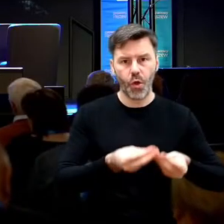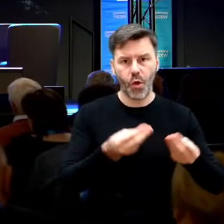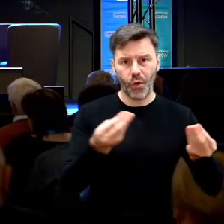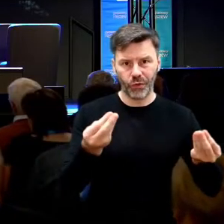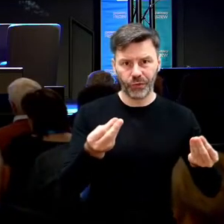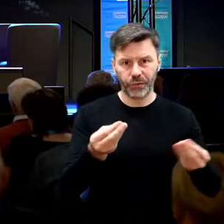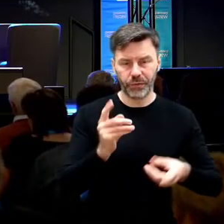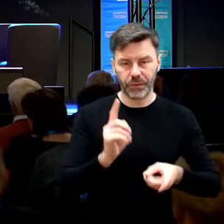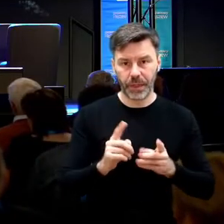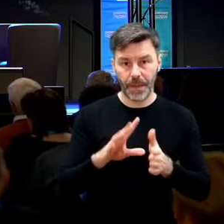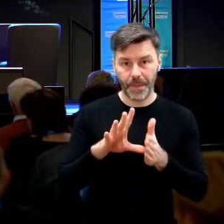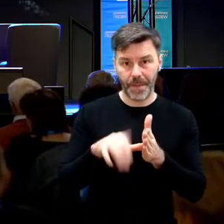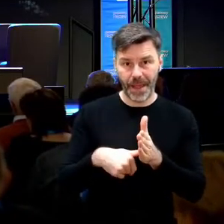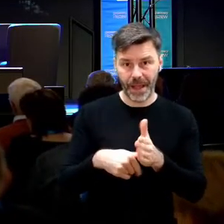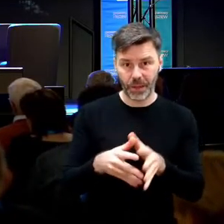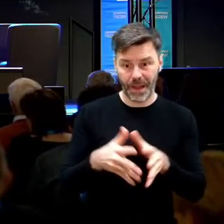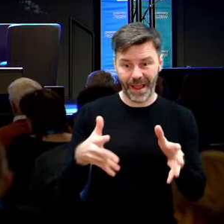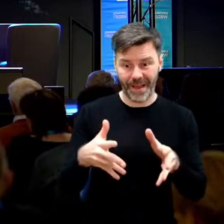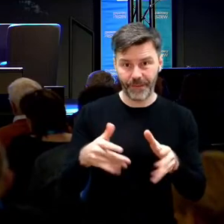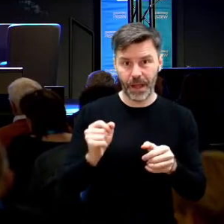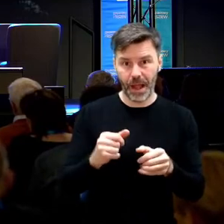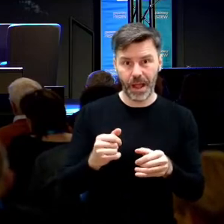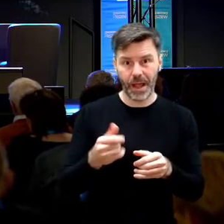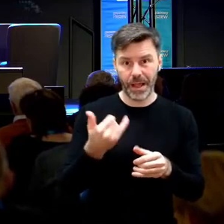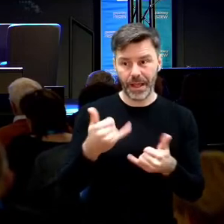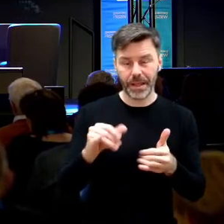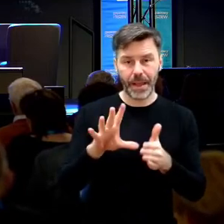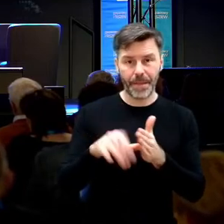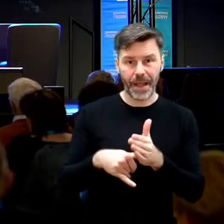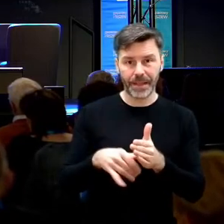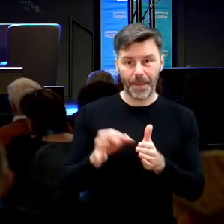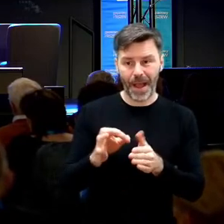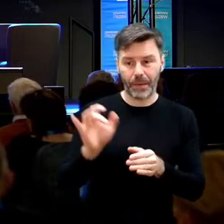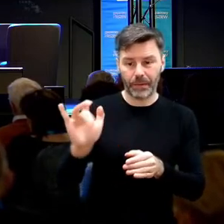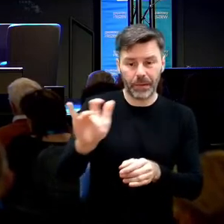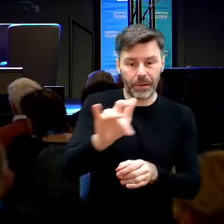korzystając właśnie z suburbanizacji. Ale jak mówimy o takich miastach jak Pleszew,